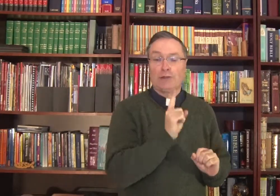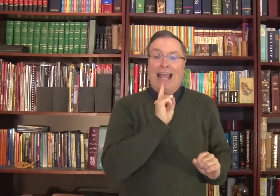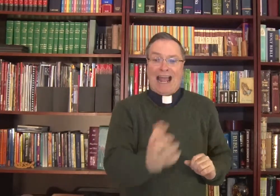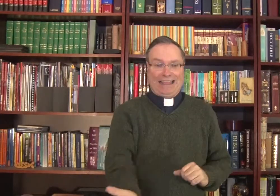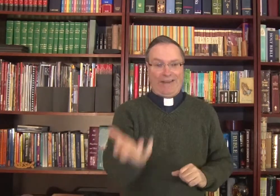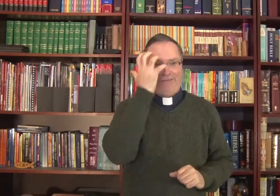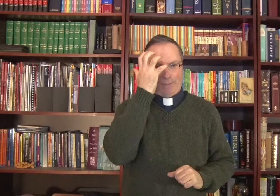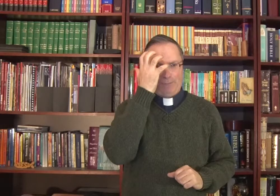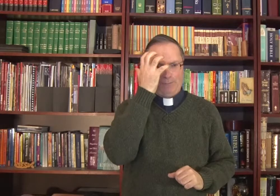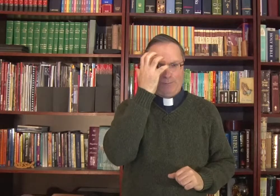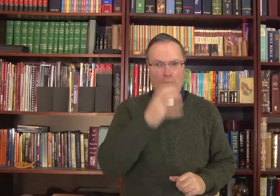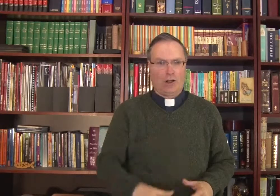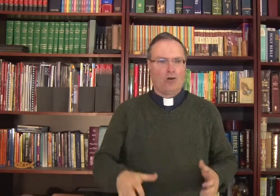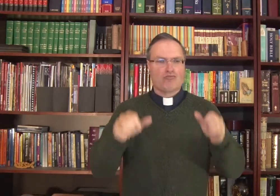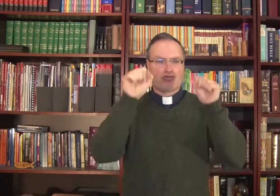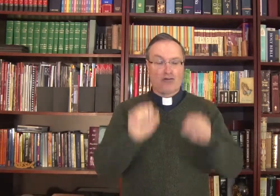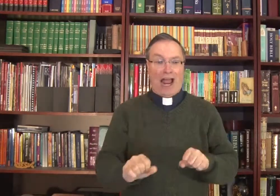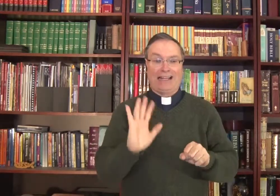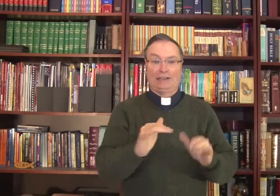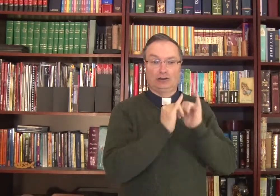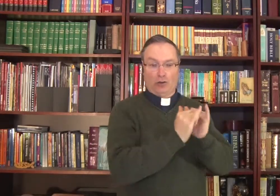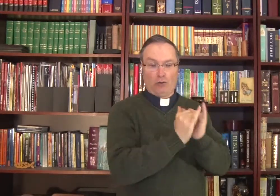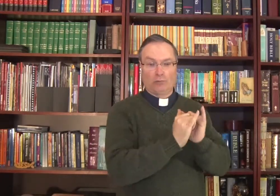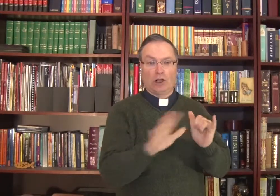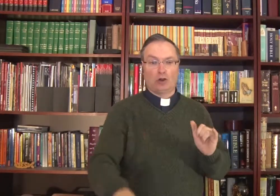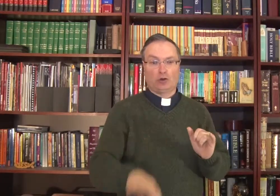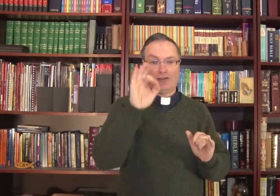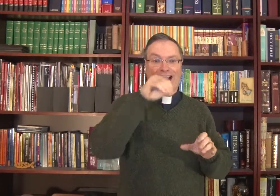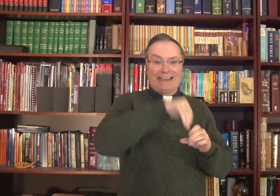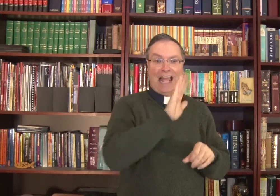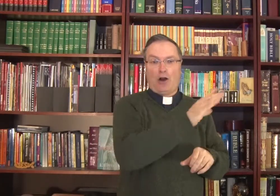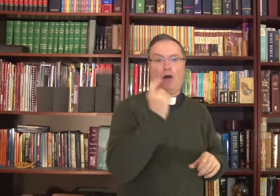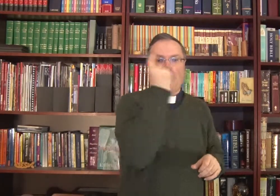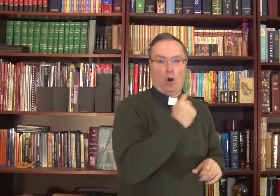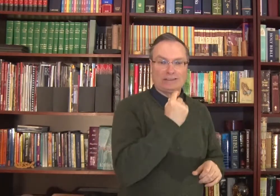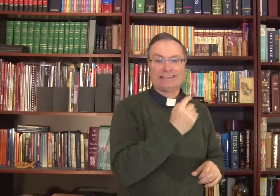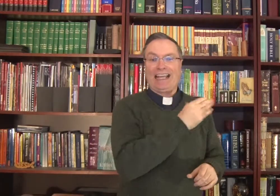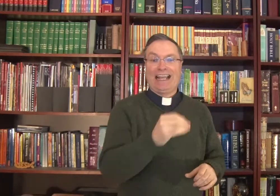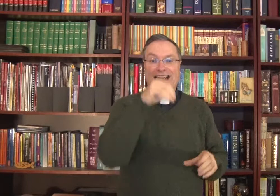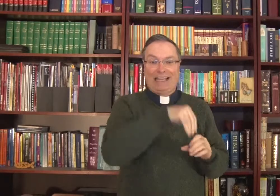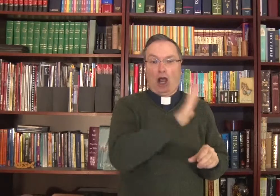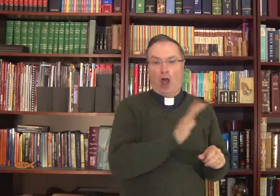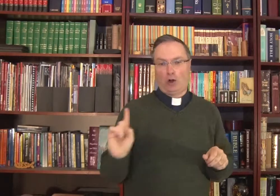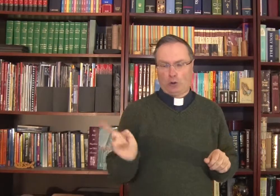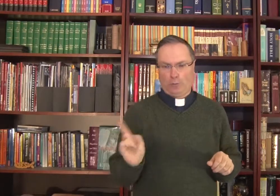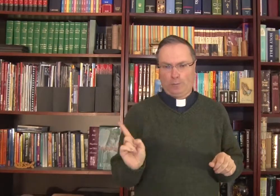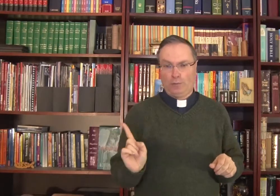En effet, le pouvoir des chevaux se trouvait dans leur bouche et dans leur queue.